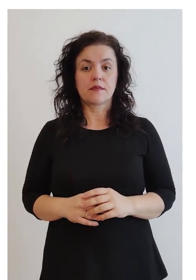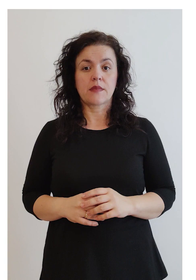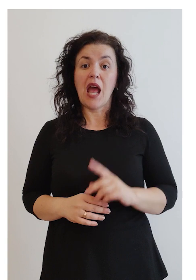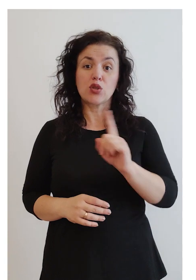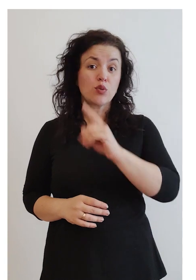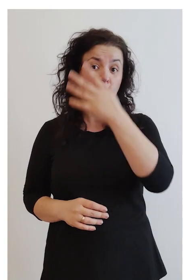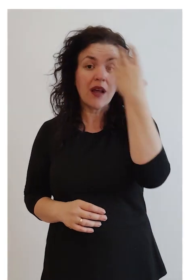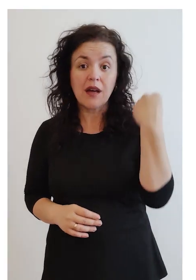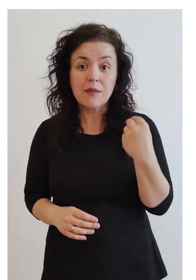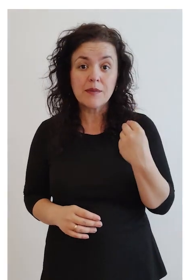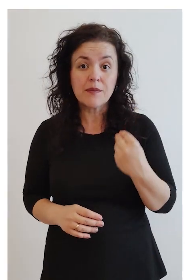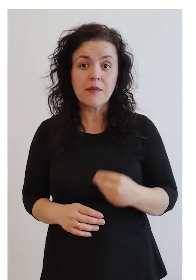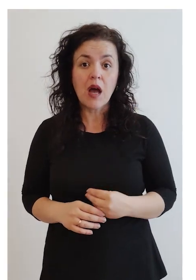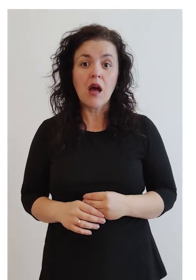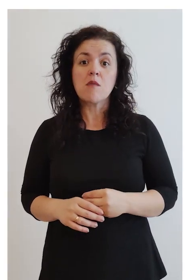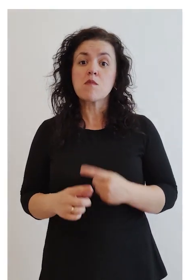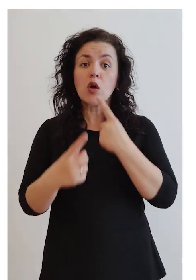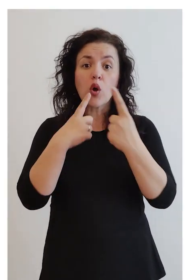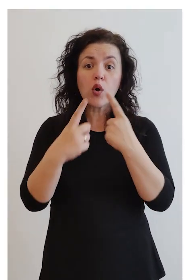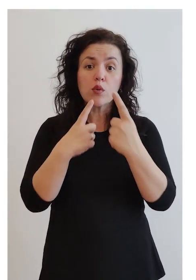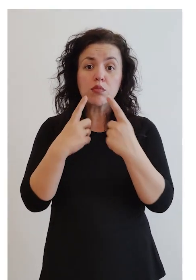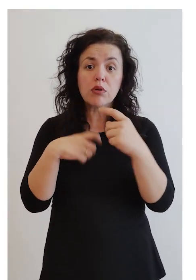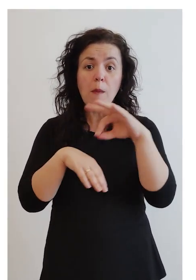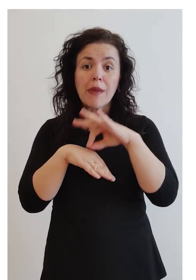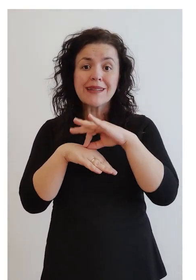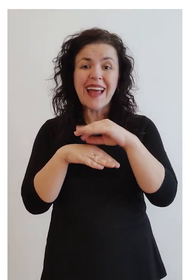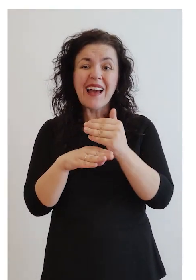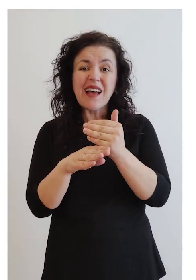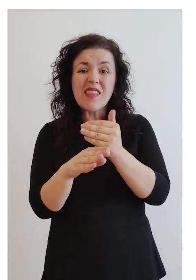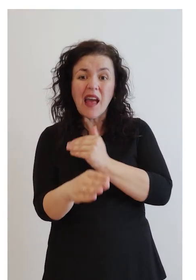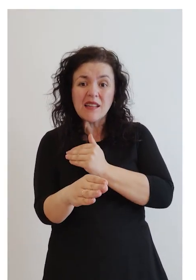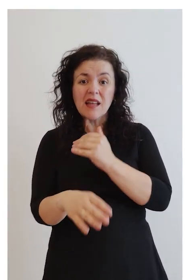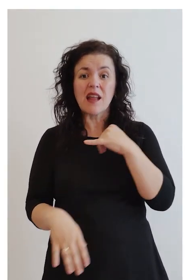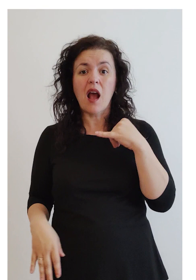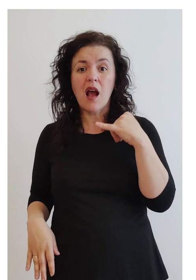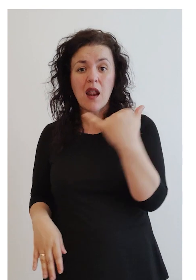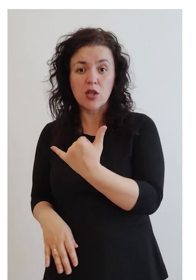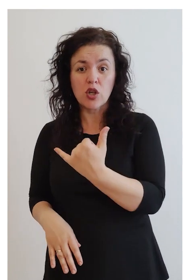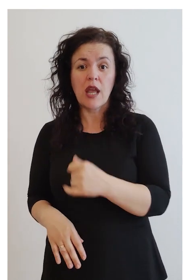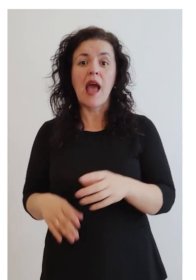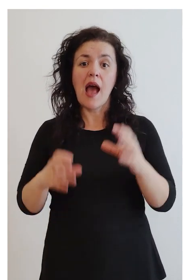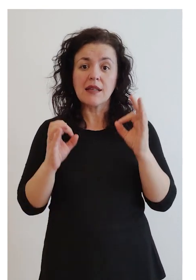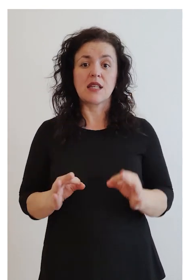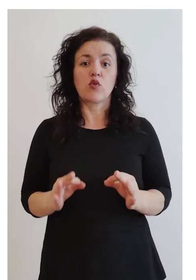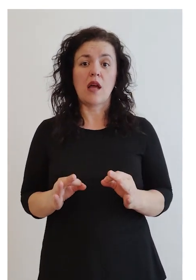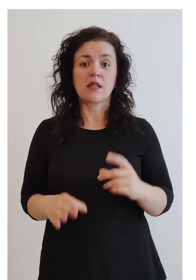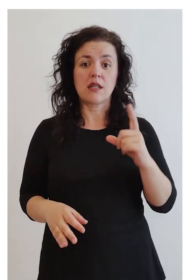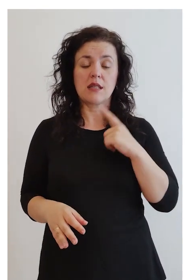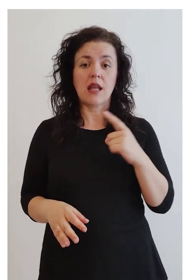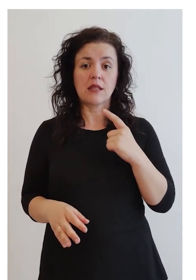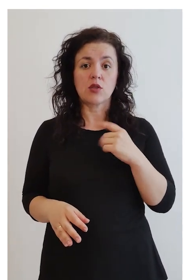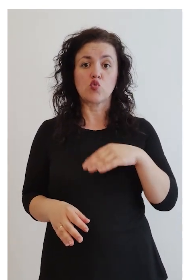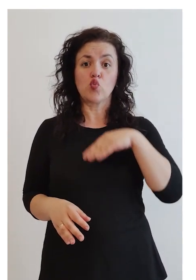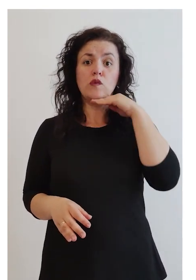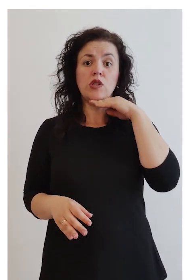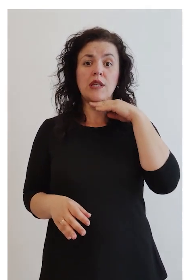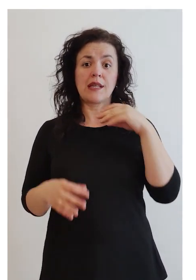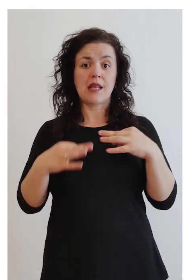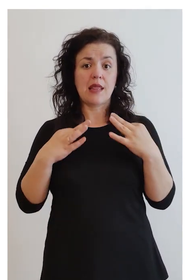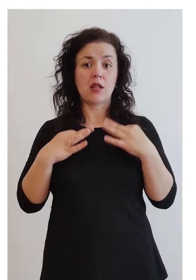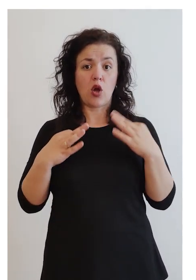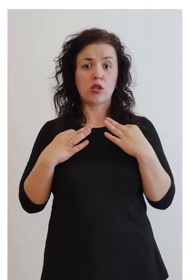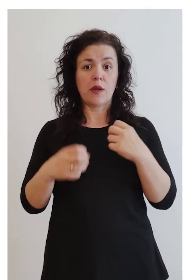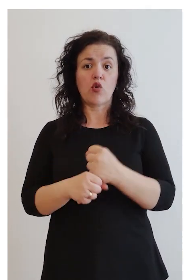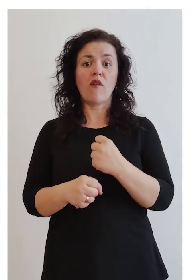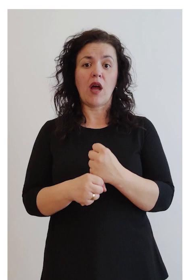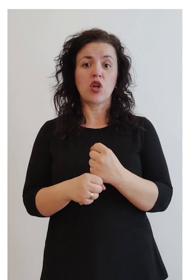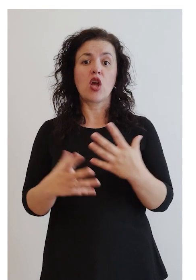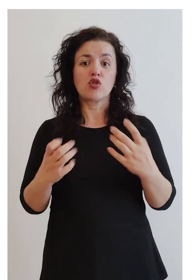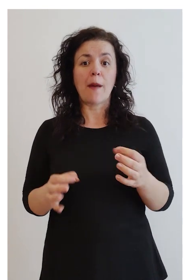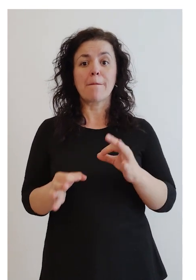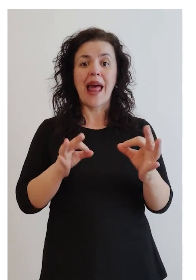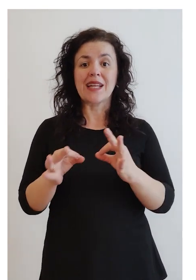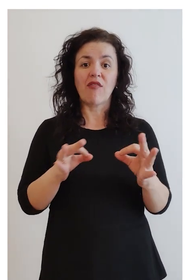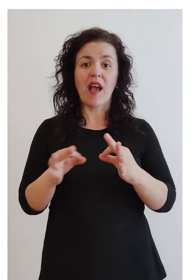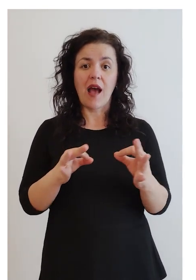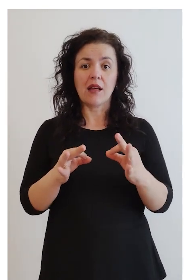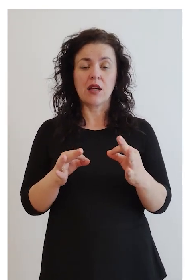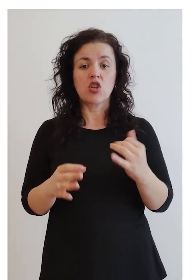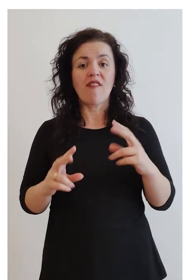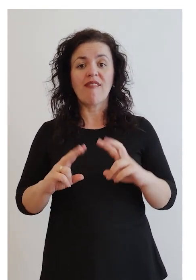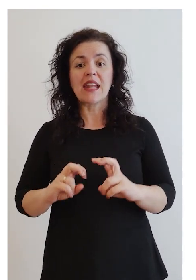Asigurați-vă că sunteți suficient de sănătos pentru a face ceea ce ați planificat și verificați expunerea la boli în zonele pe care le veți vizita.